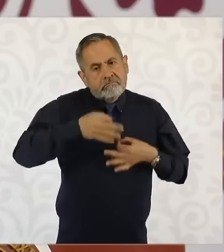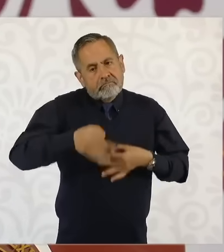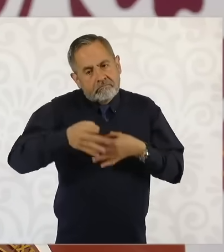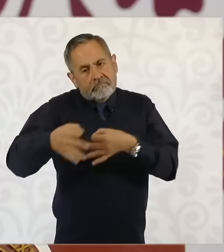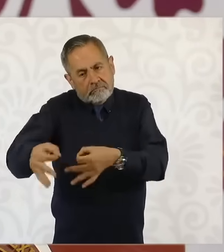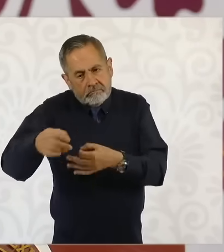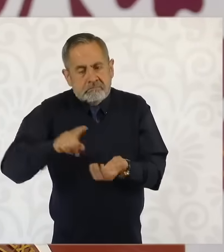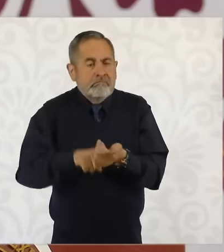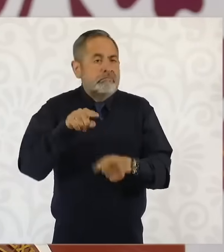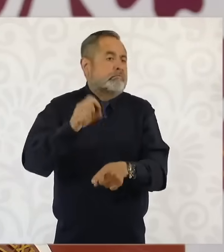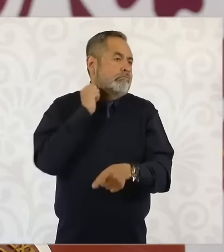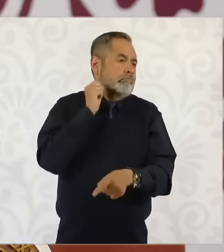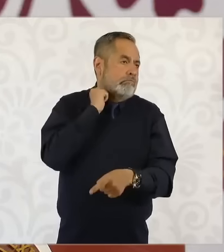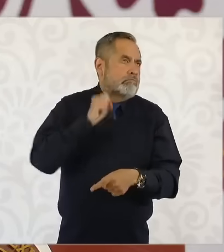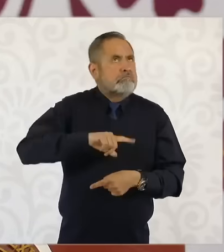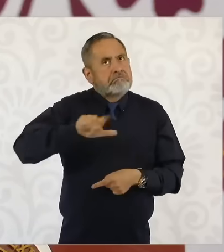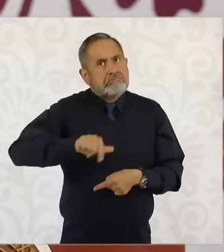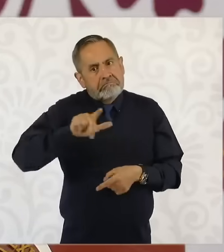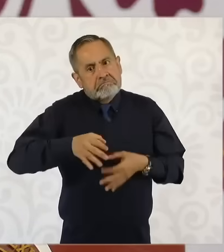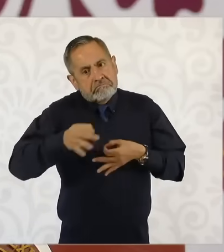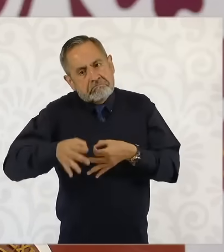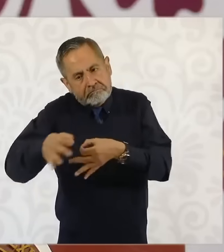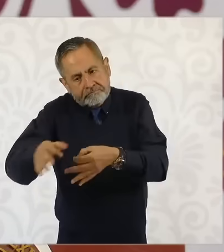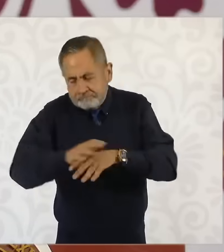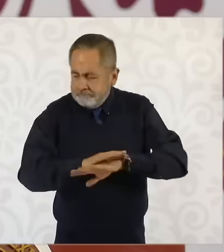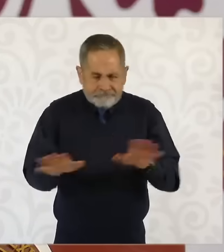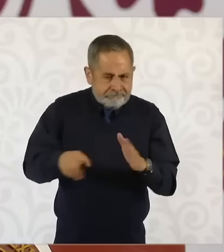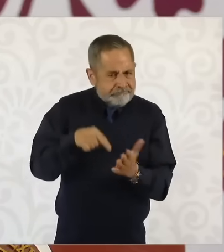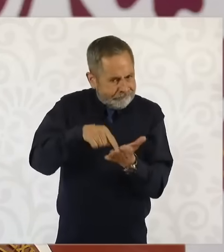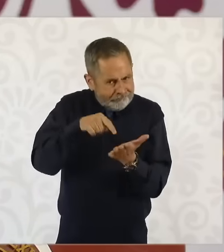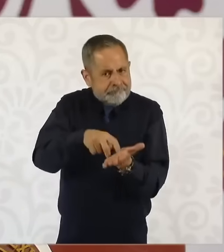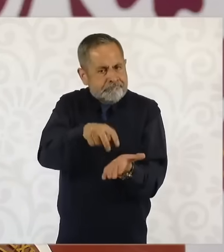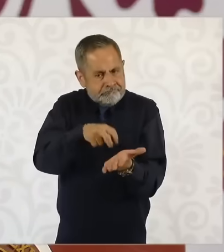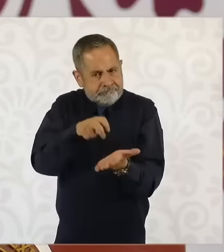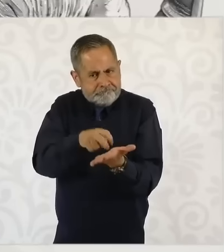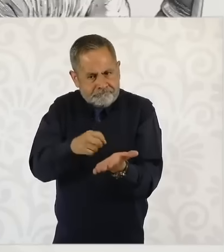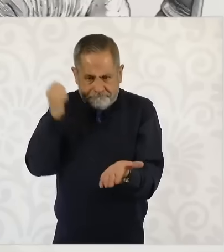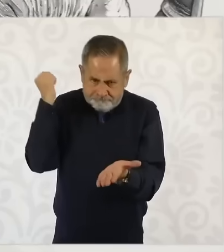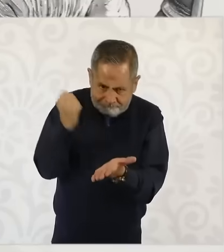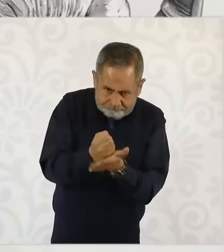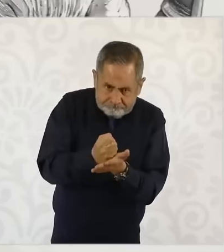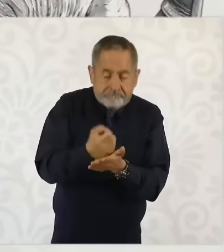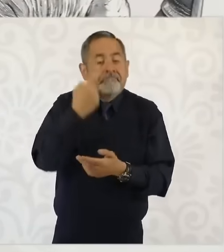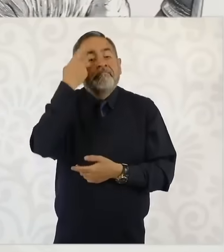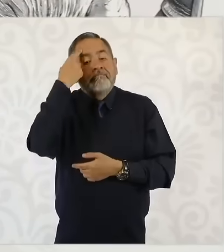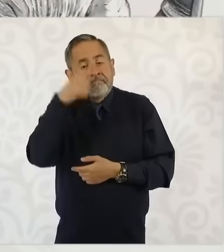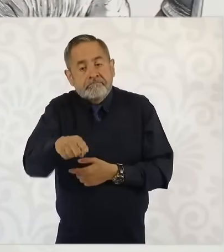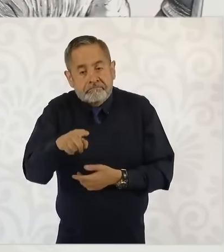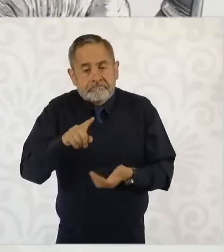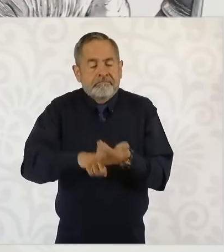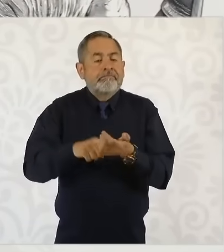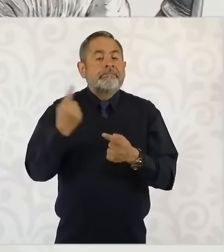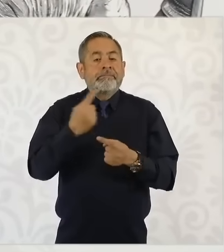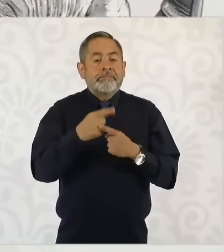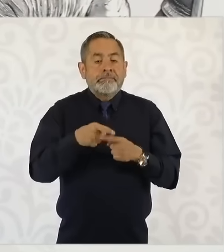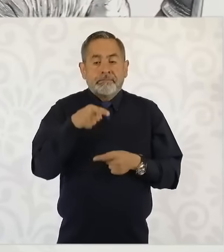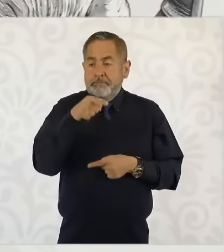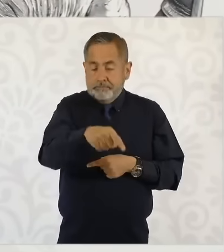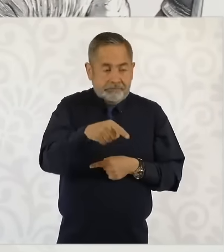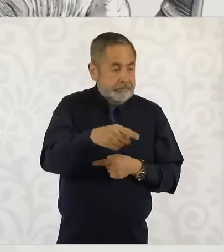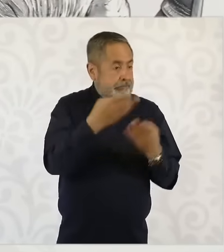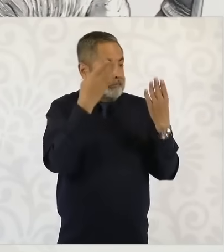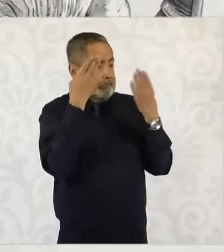del Senado algunas reformas que permitan que el sistema de prevención de operaciones con recursos